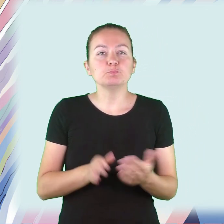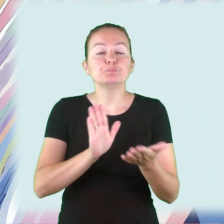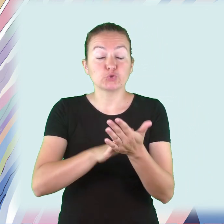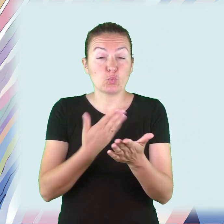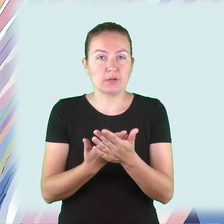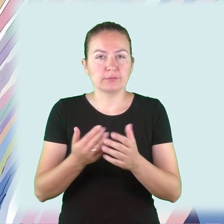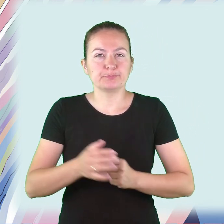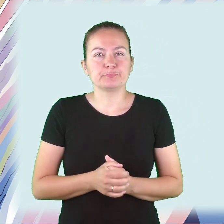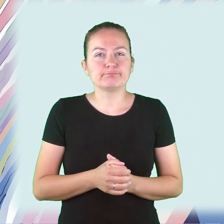Przykłady: